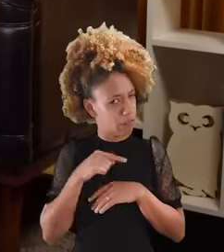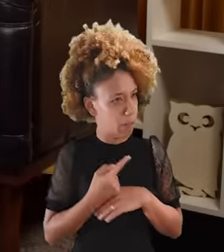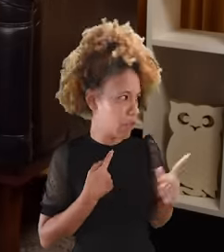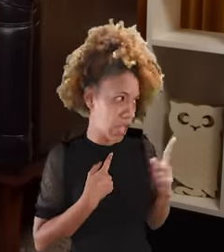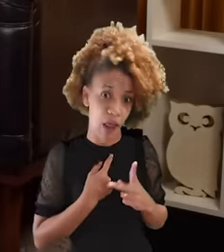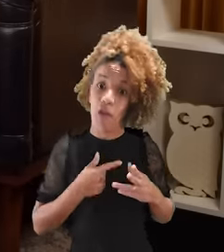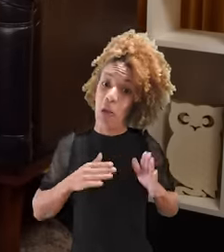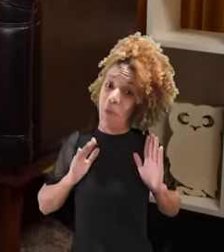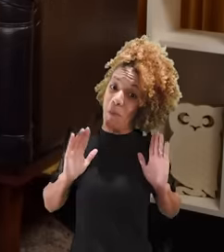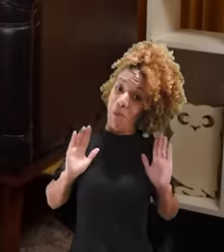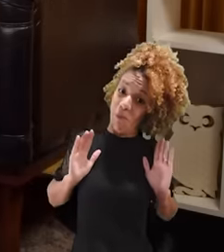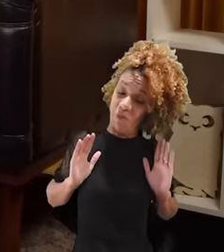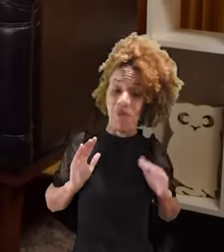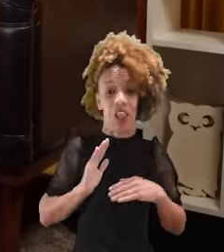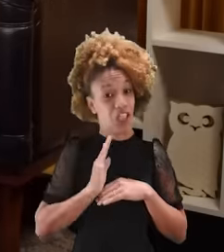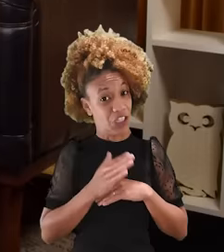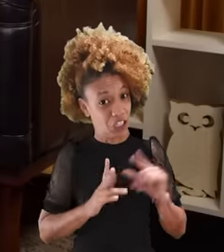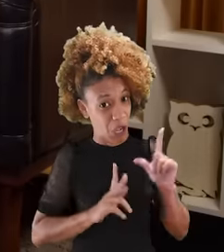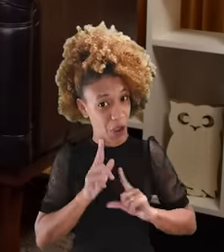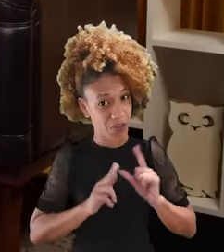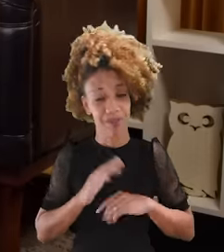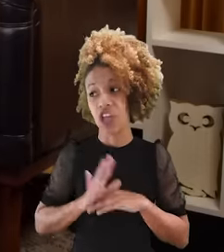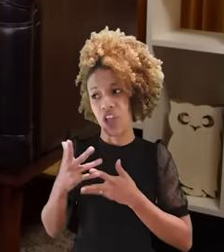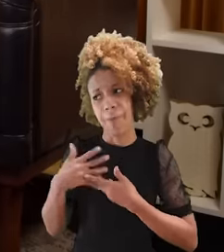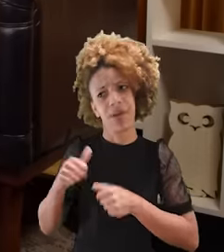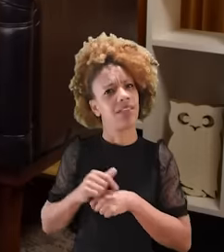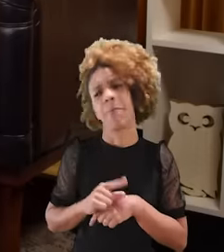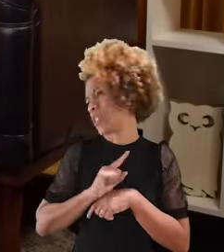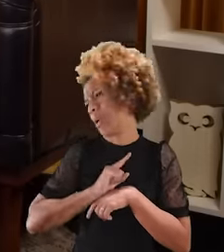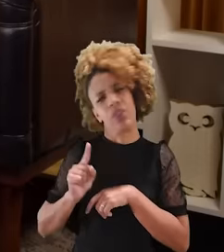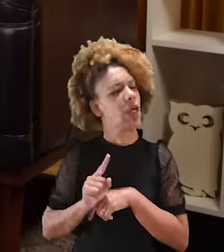aqui hoje eu hein tá chegando forte hein já me chamaram foi mais um não que eu dei aí ó área